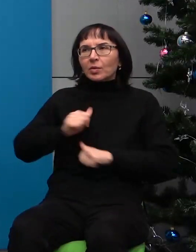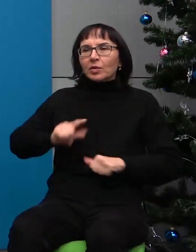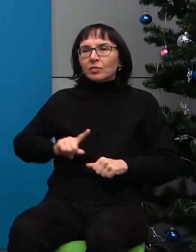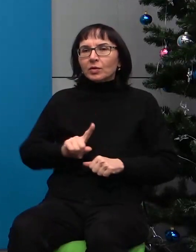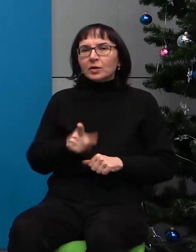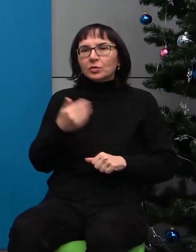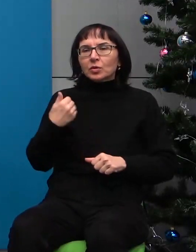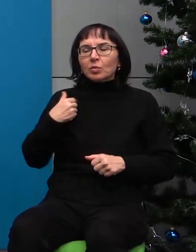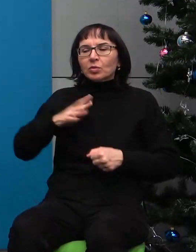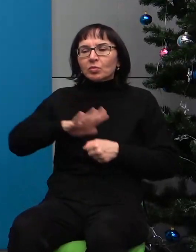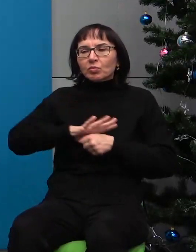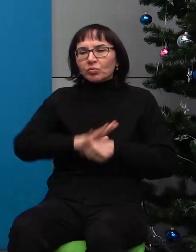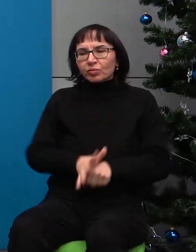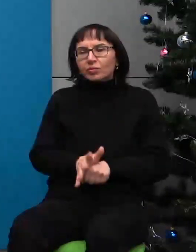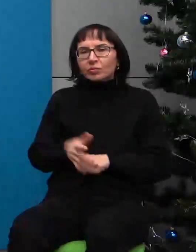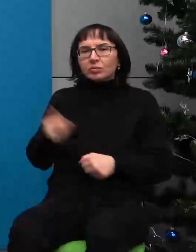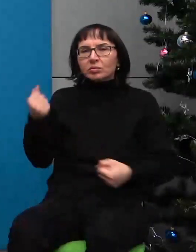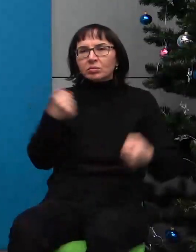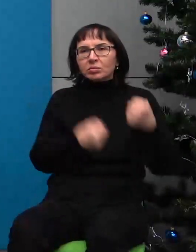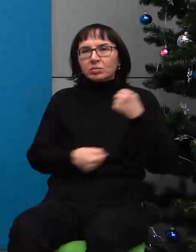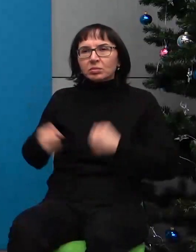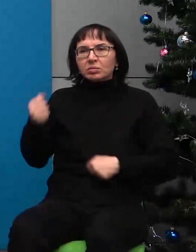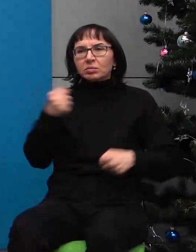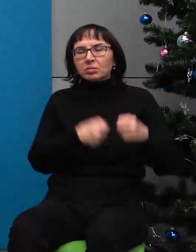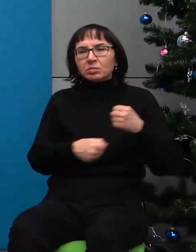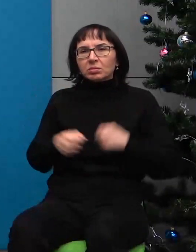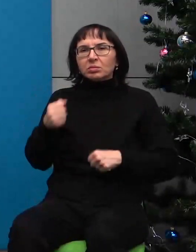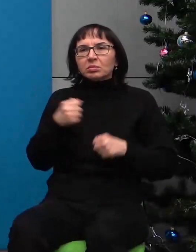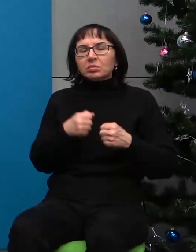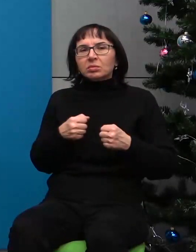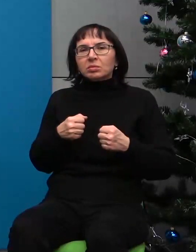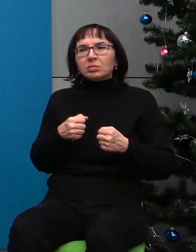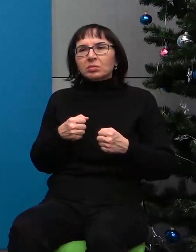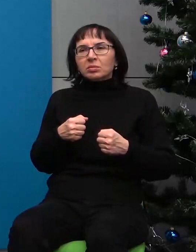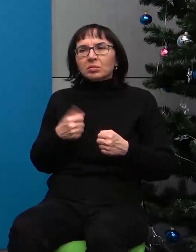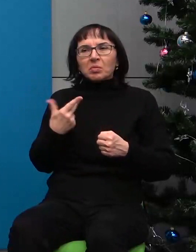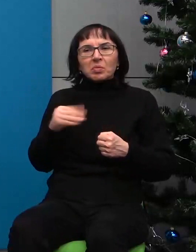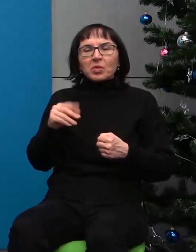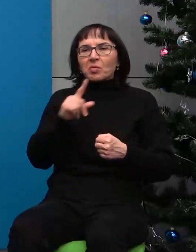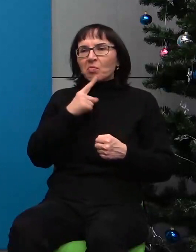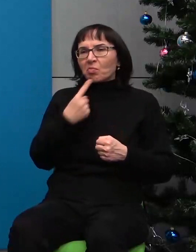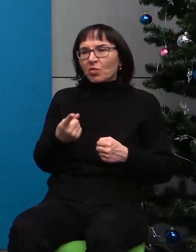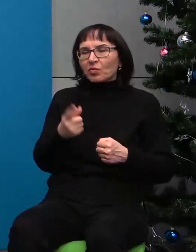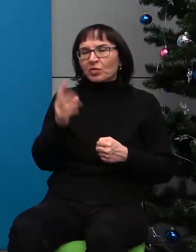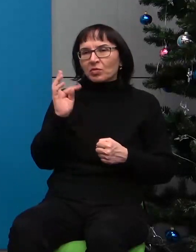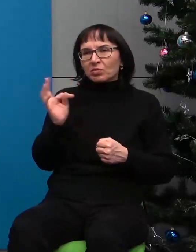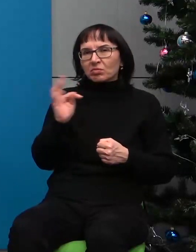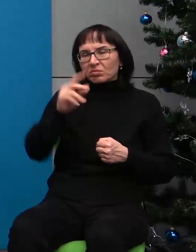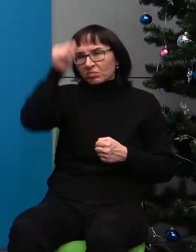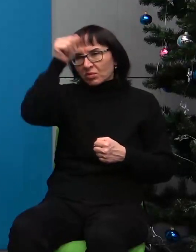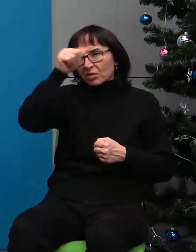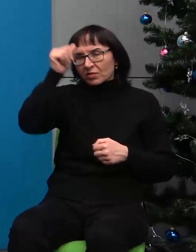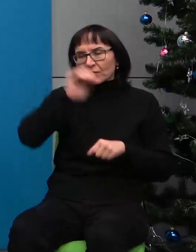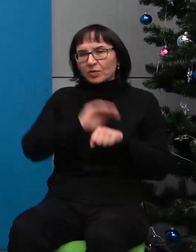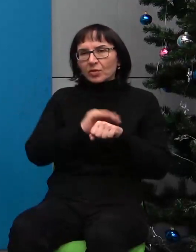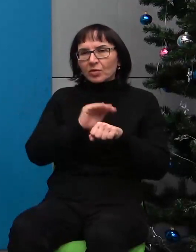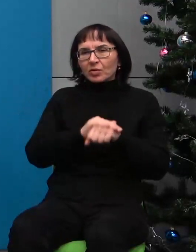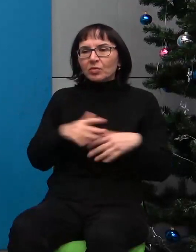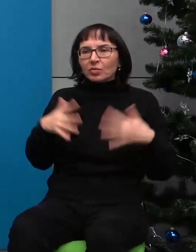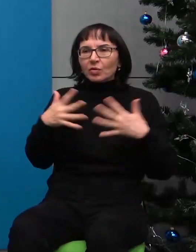Został brutalnie pobity, przesłuchiwany. Jean Mollet nie wydał nikogo z towarzyszy, to jest jedna rzecz, druga rzecz.